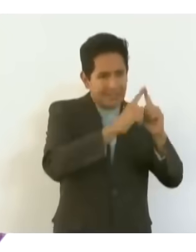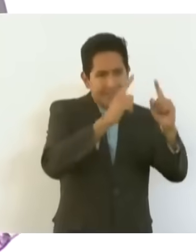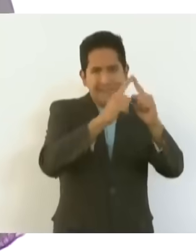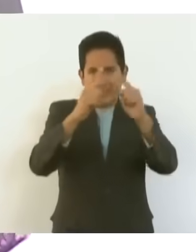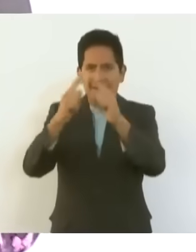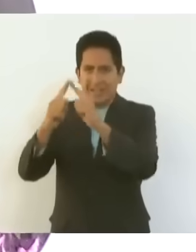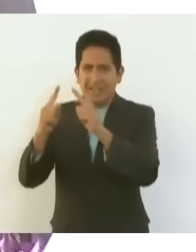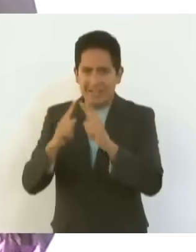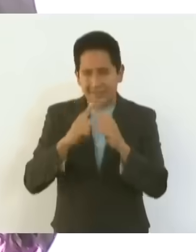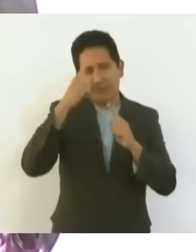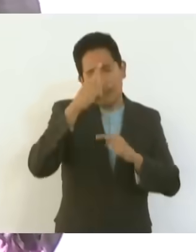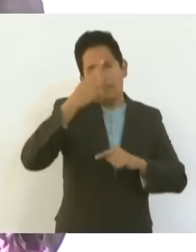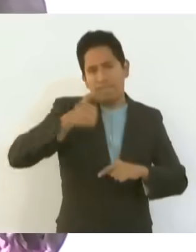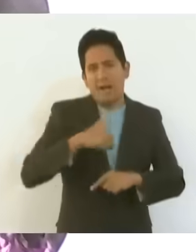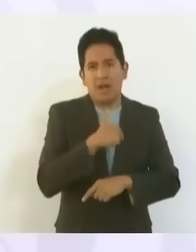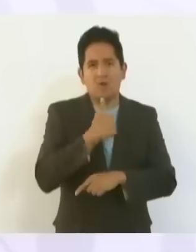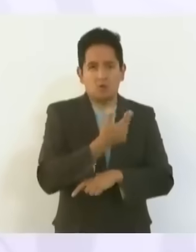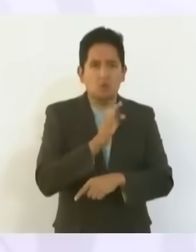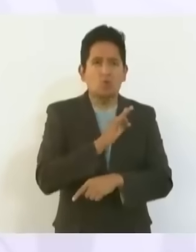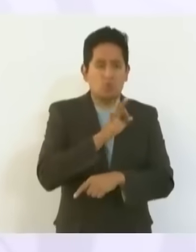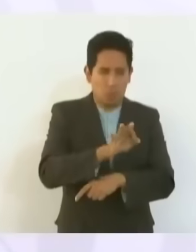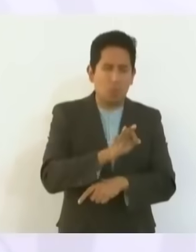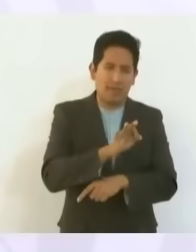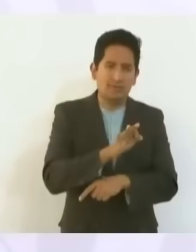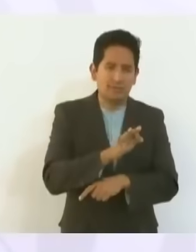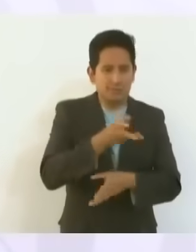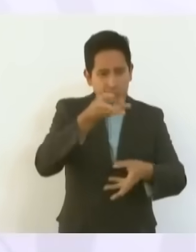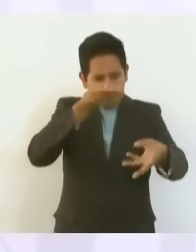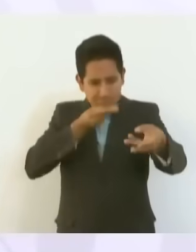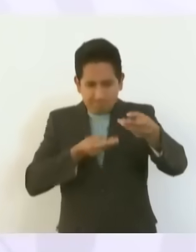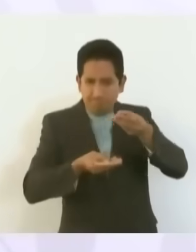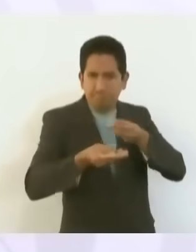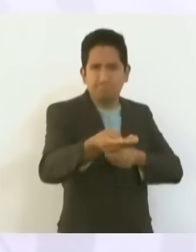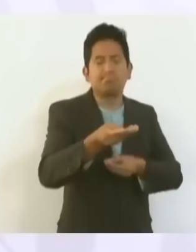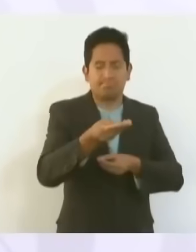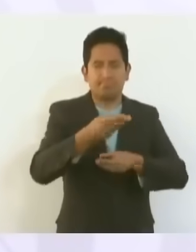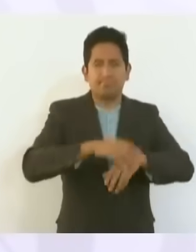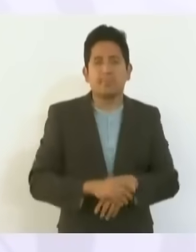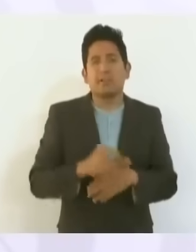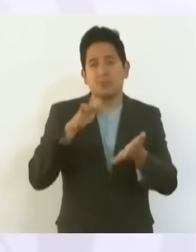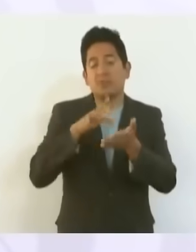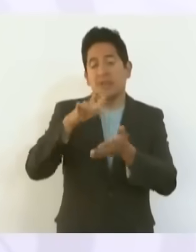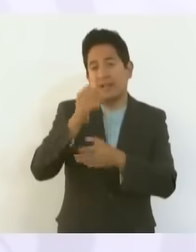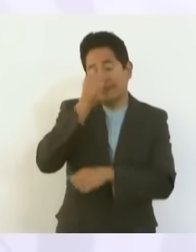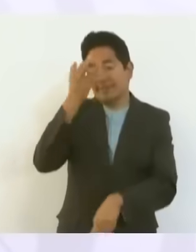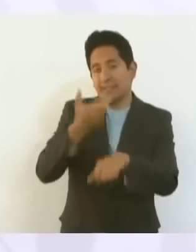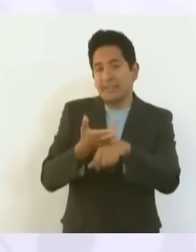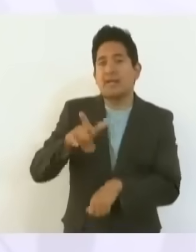poder hacer estos canjes. Así que agradecemos a la secretaria de Gobernación y a todas las